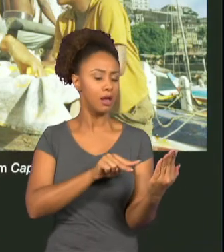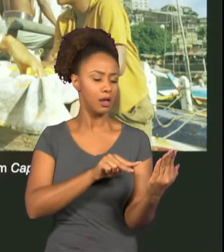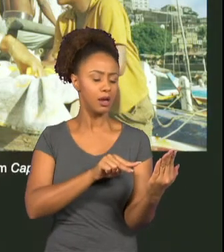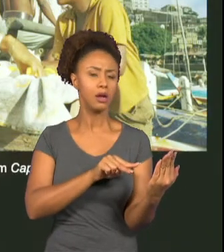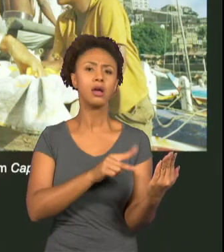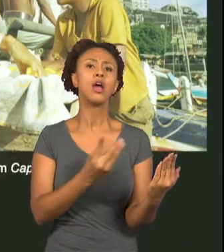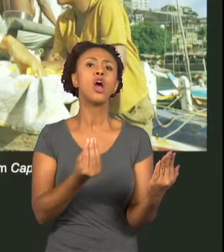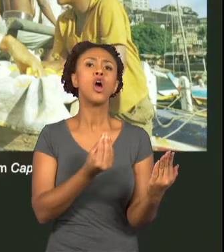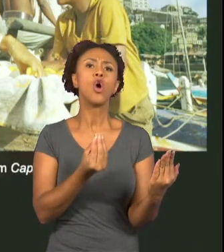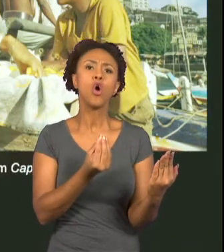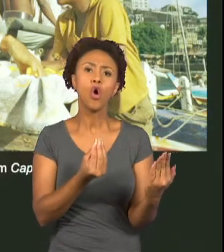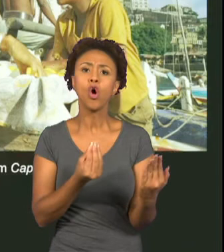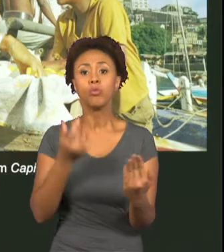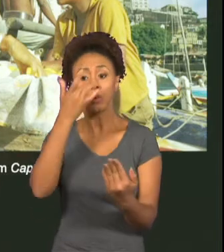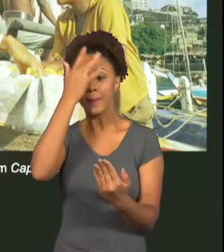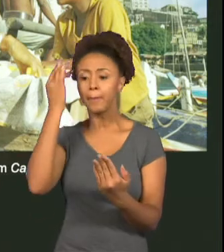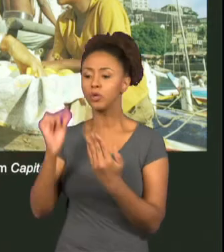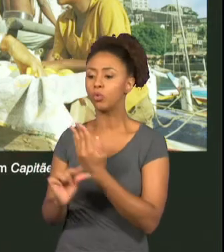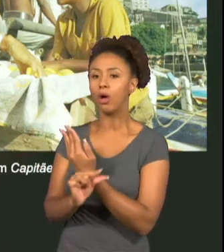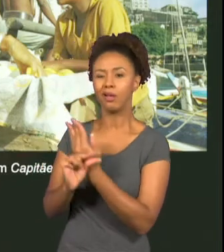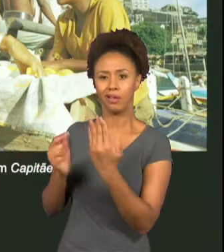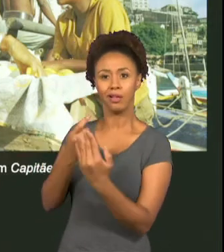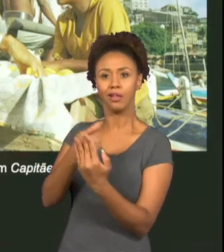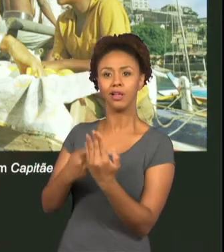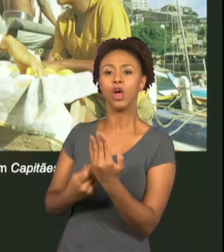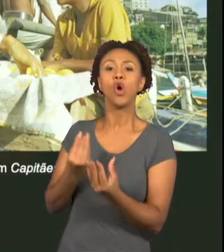TÓPICAS DE UM MODO DIFERENCIADO?